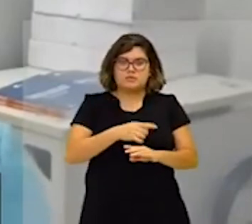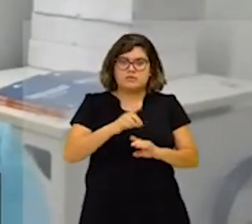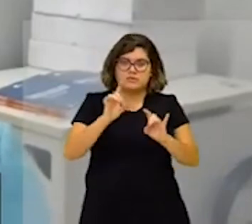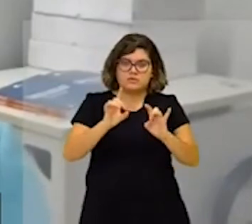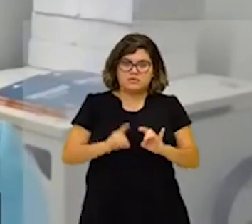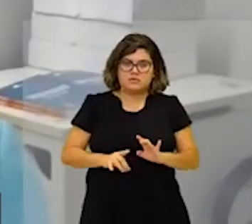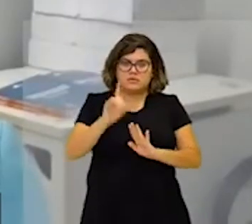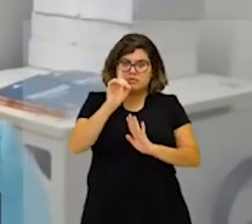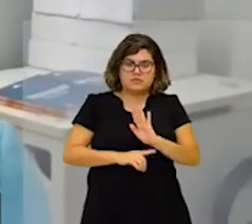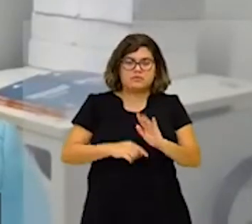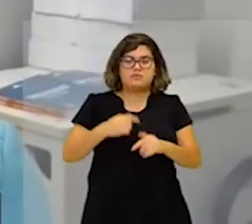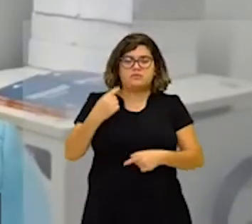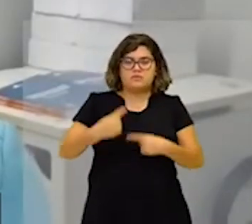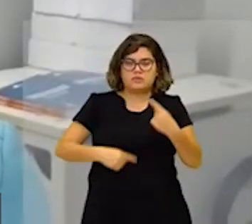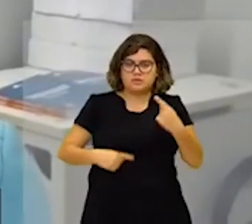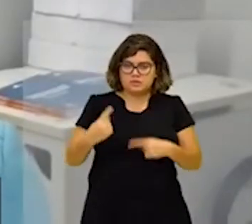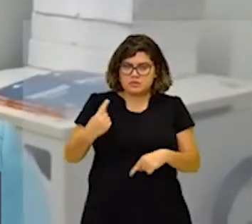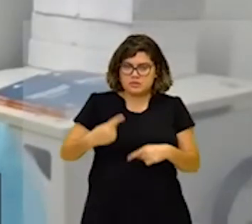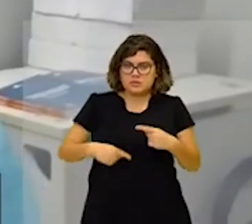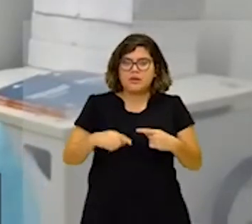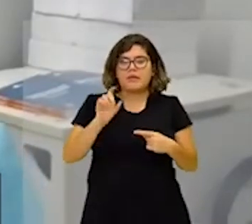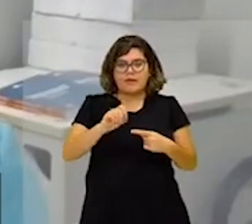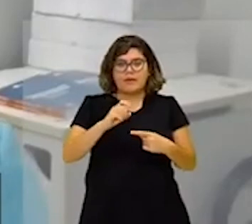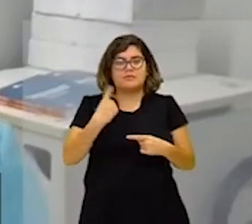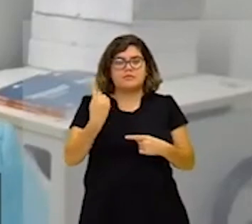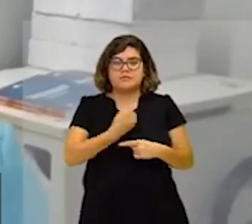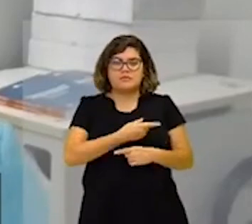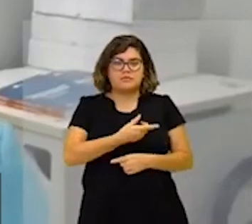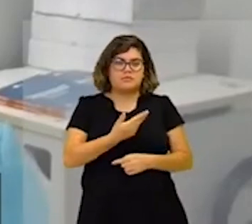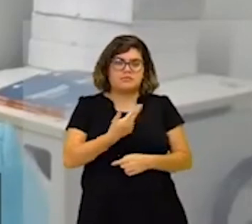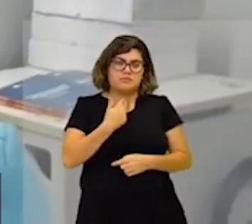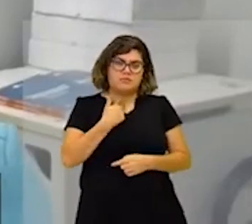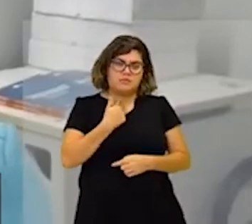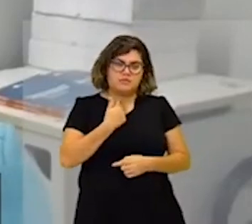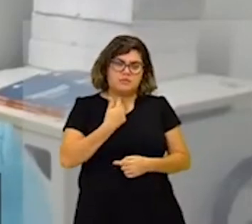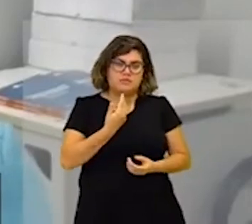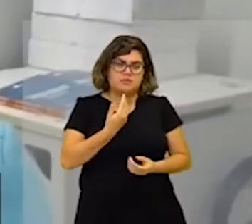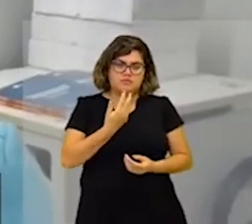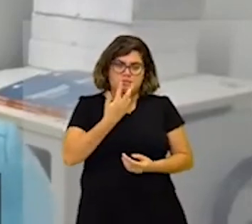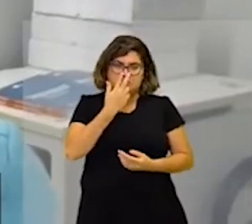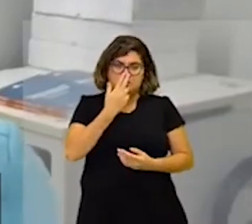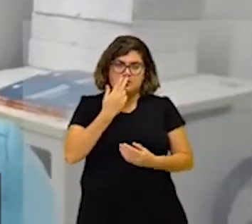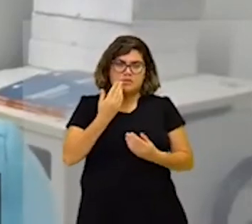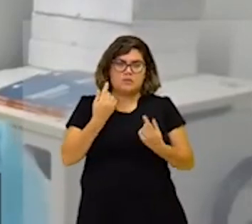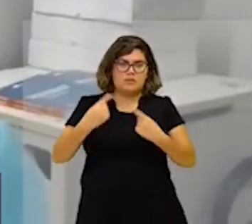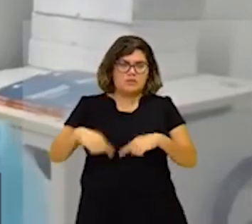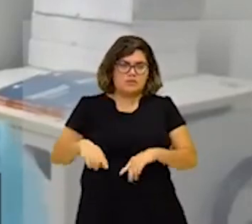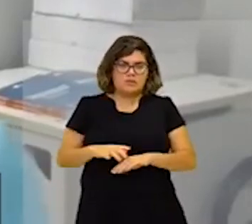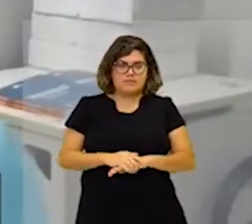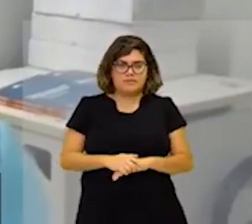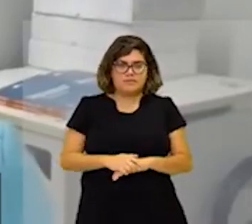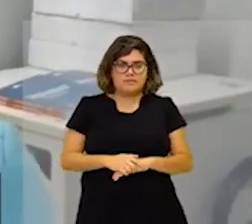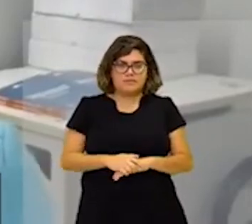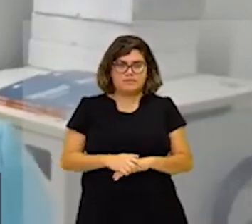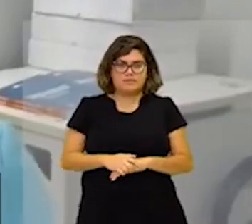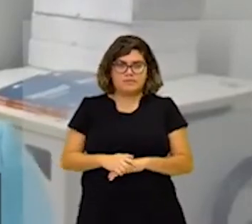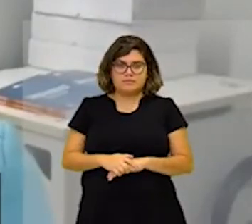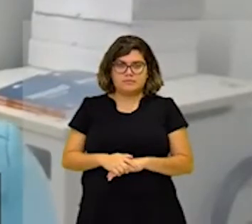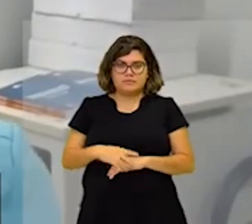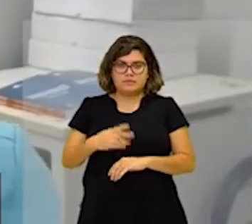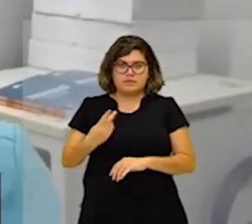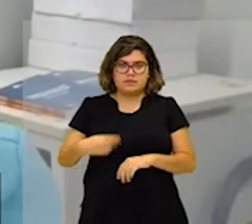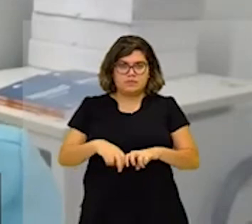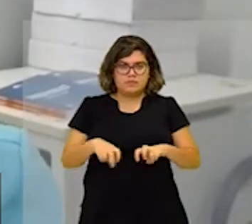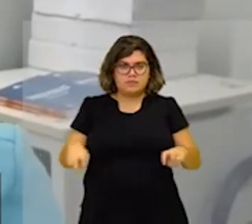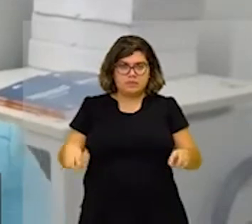políticos é algo que não pode ser é inafastável então dessa mesa de hoje né que encerra o nosso